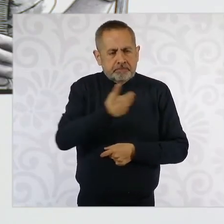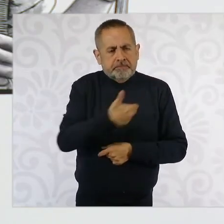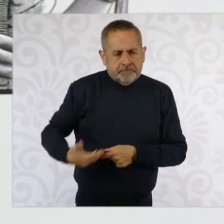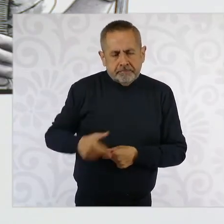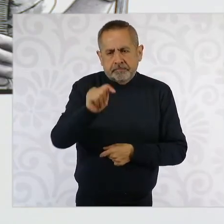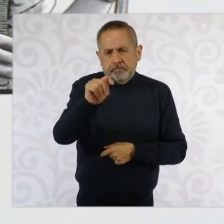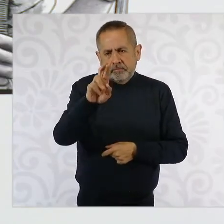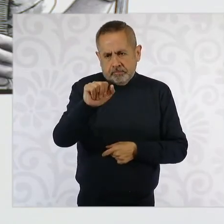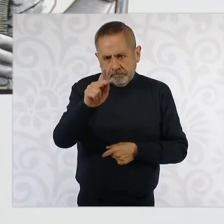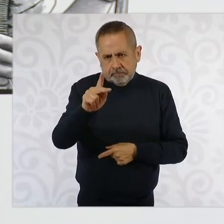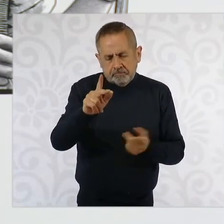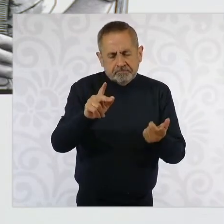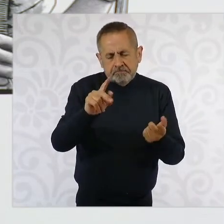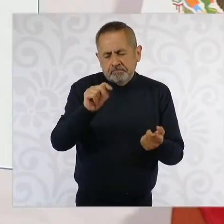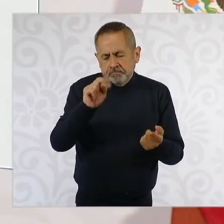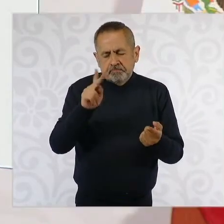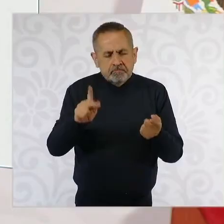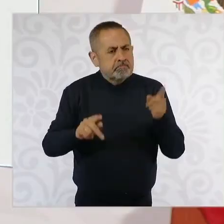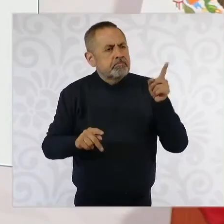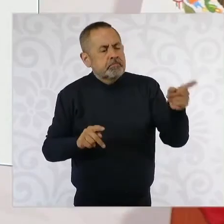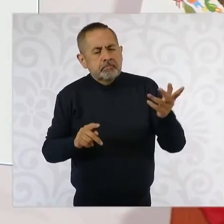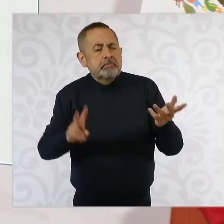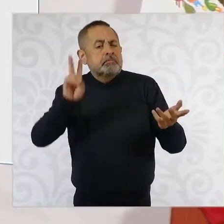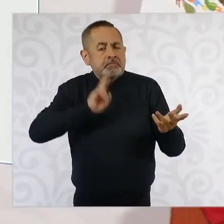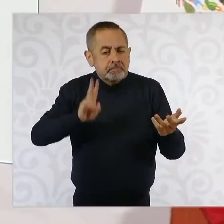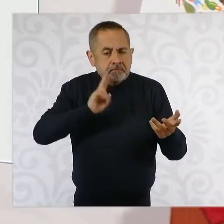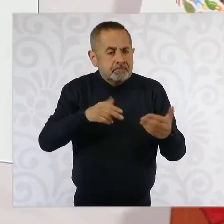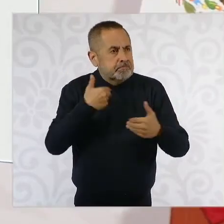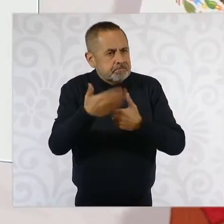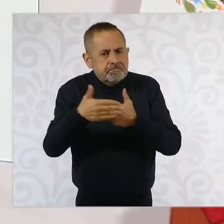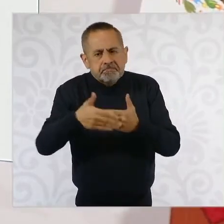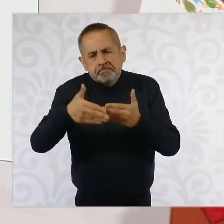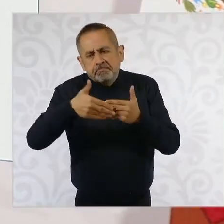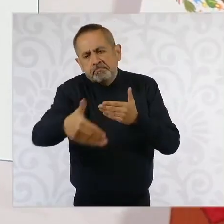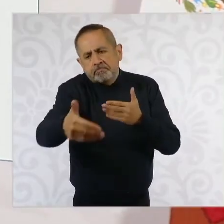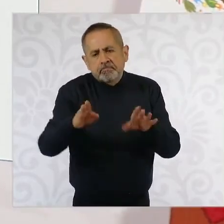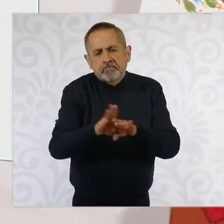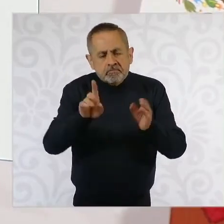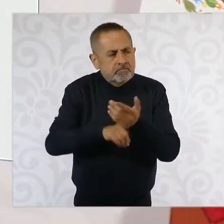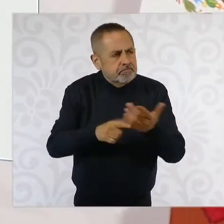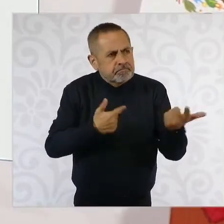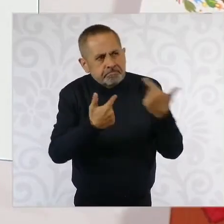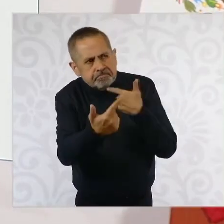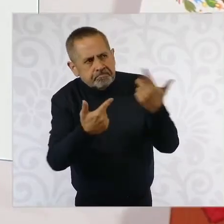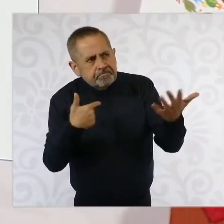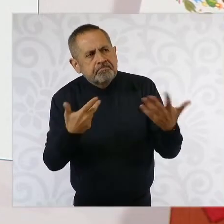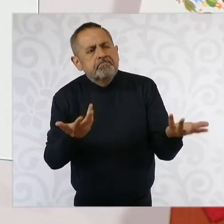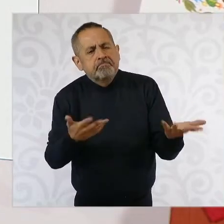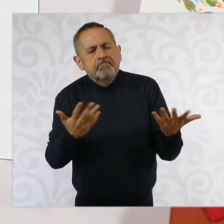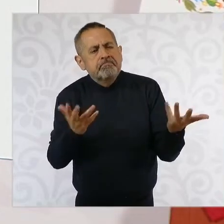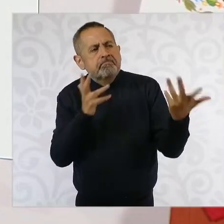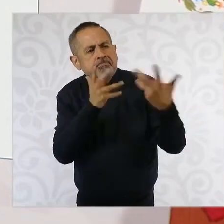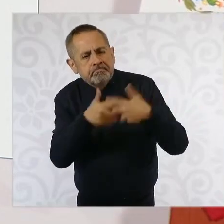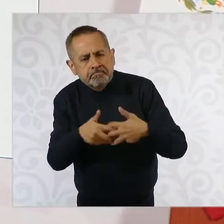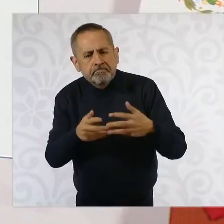y ya Eh pues veremos en su momento Cómo se dan las condiciones eh Para poder llegar a diferentes